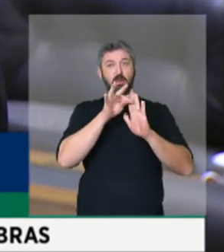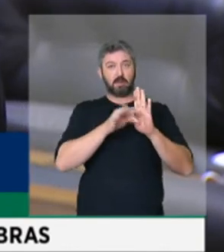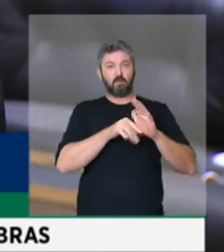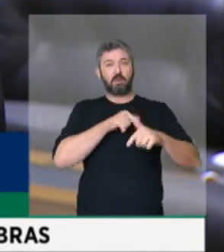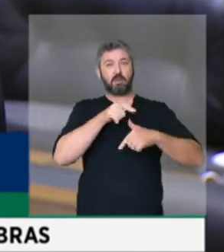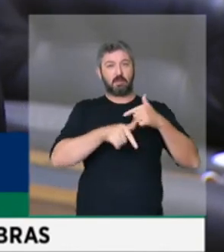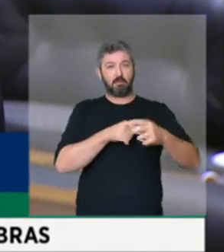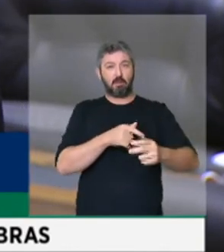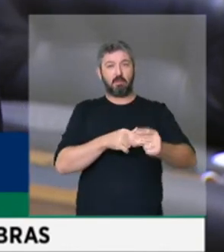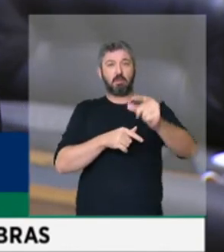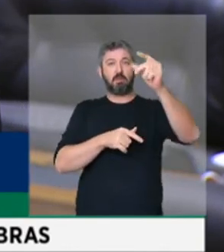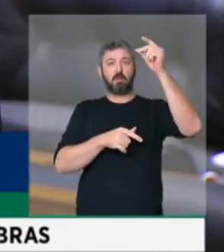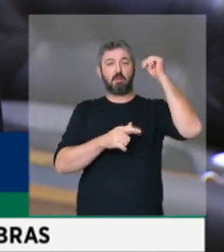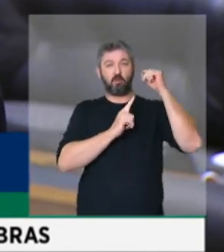DISCUSSÃO PELO FATO DE QUE VOLTO A REPETIR NÓS TEMOS QUE